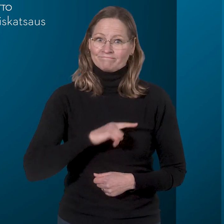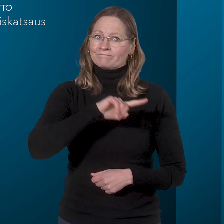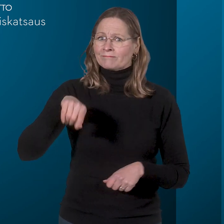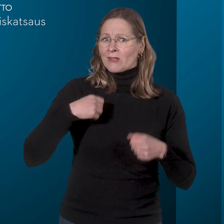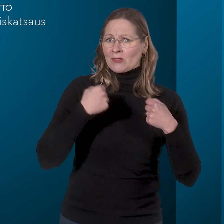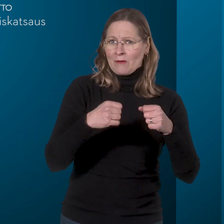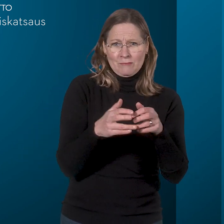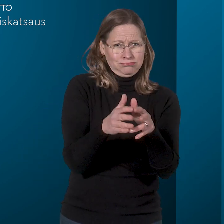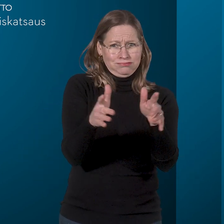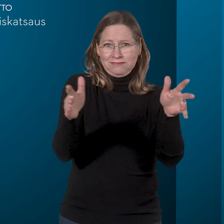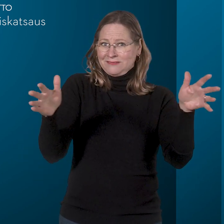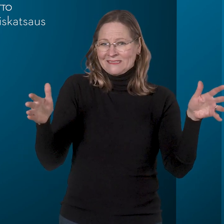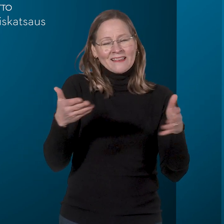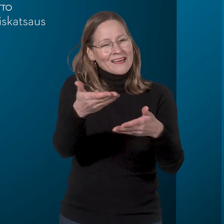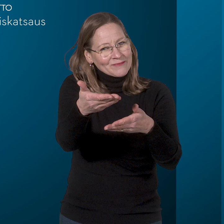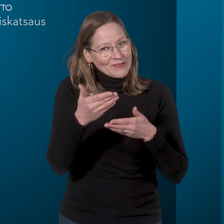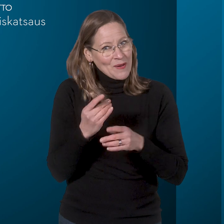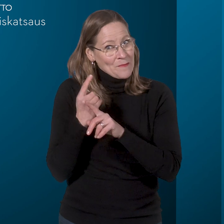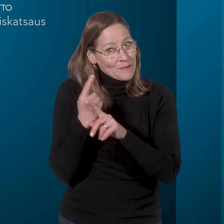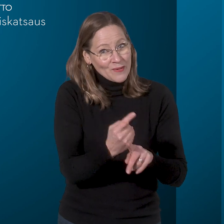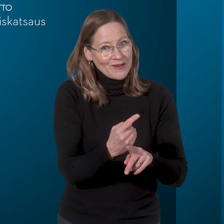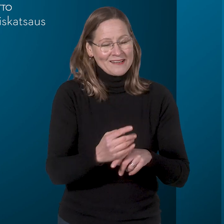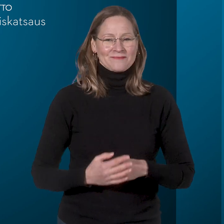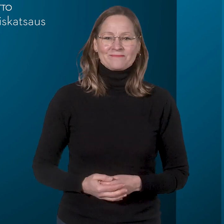Tervetuloa mukaan monipuoliseen toimintaamme!